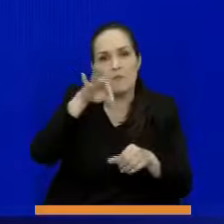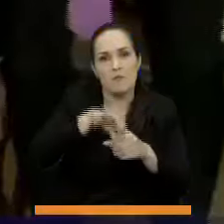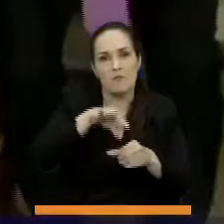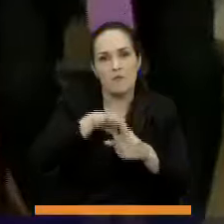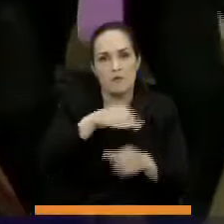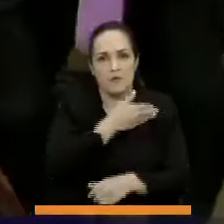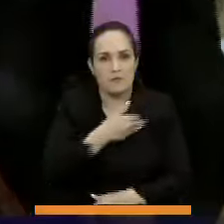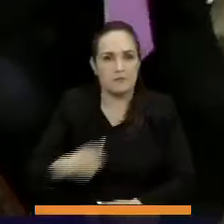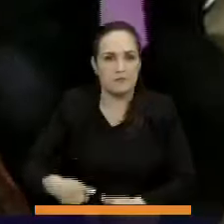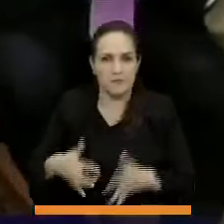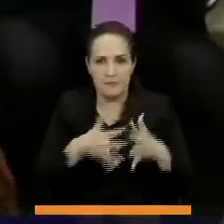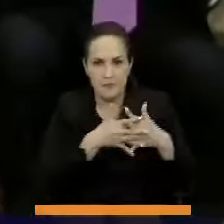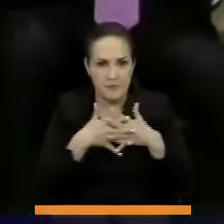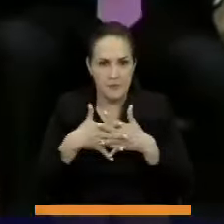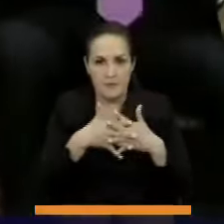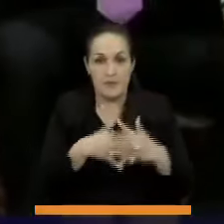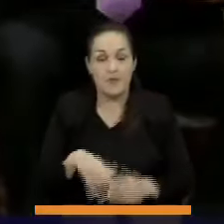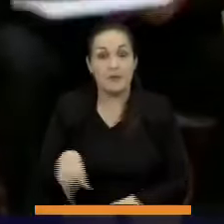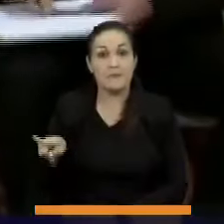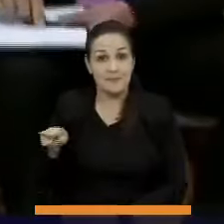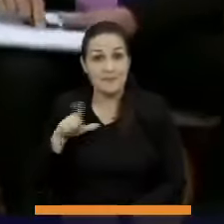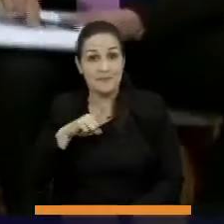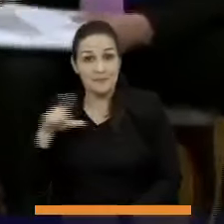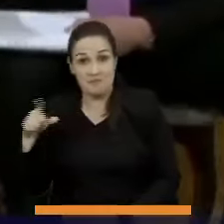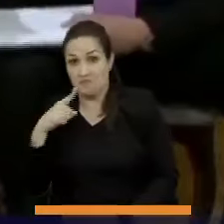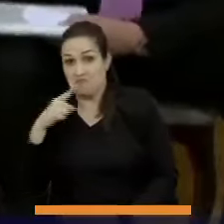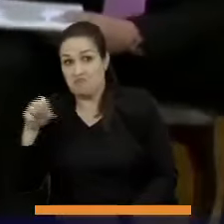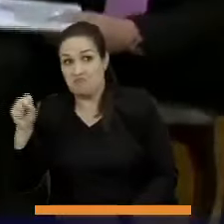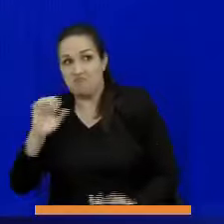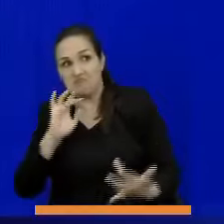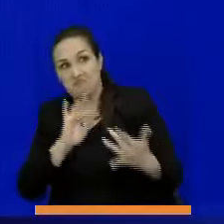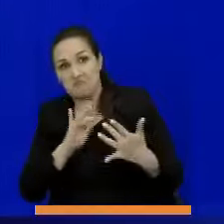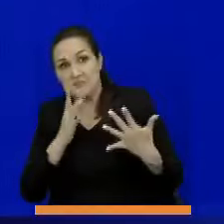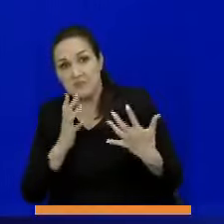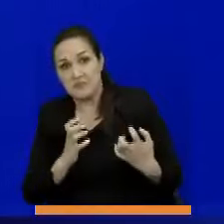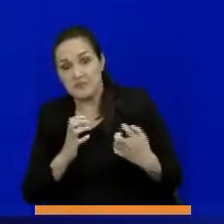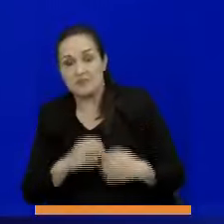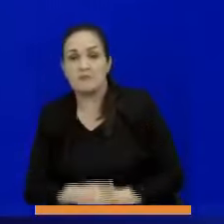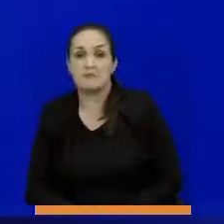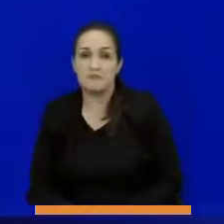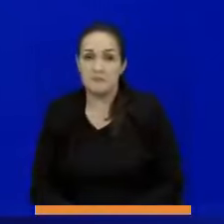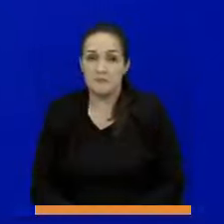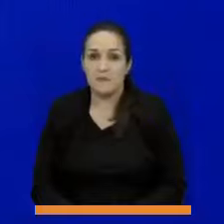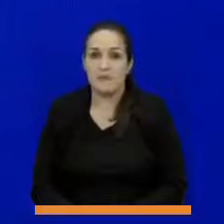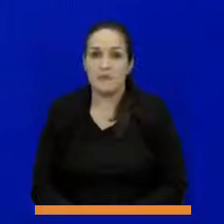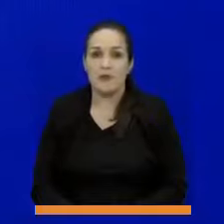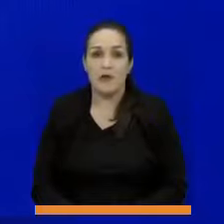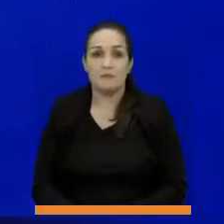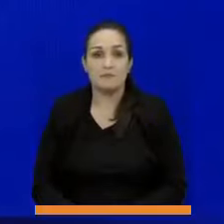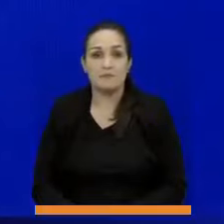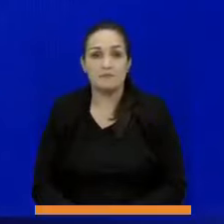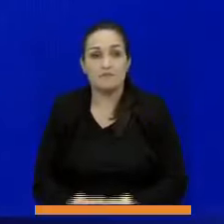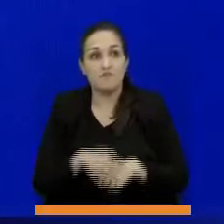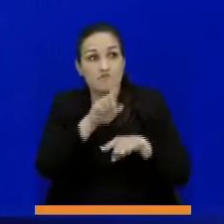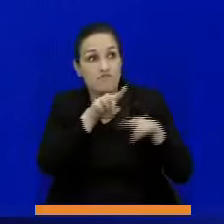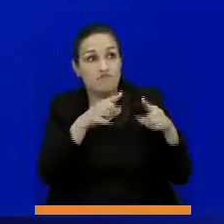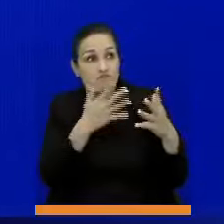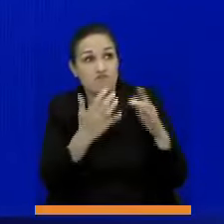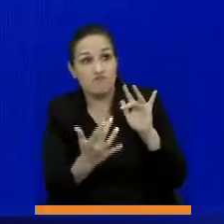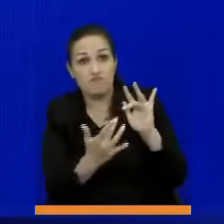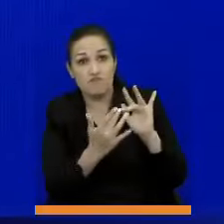DE UCRANIA MERECE ATENCIóN